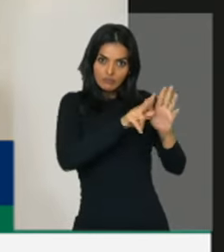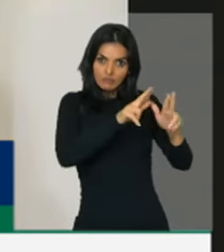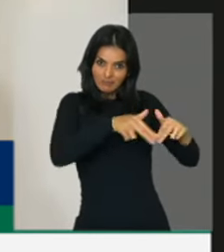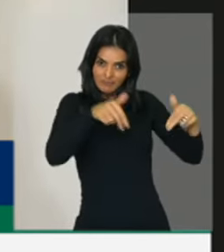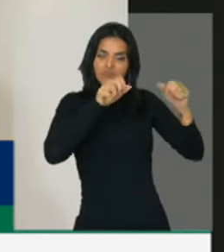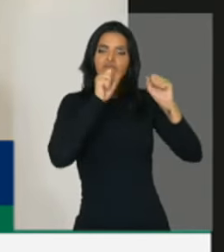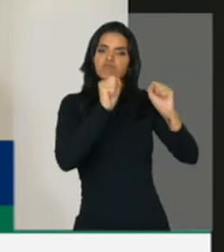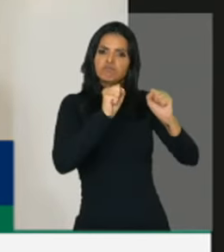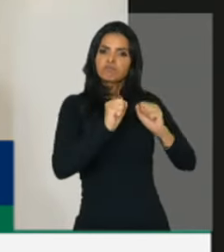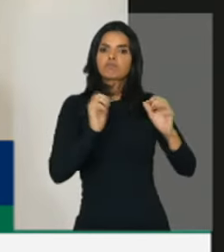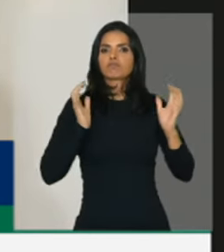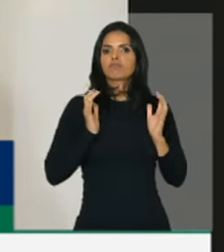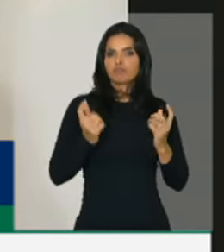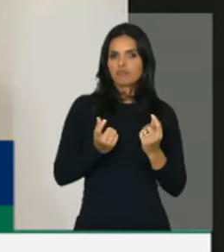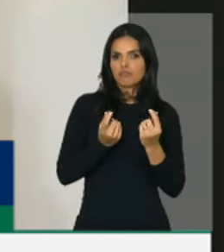TORNO DE 20 MIL INDÍGENAS COM